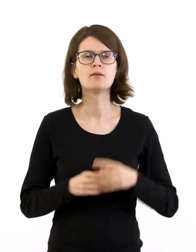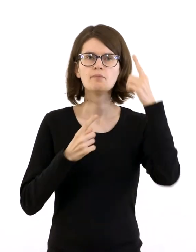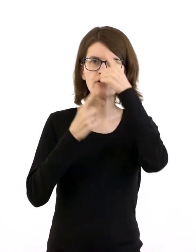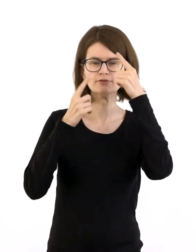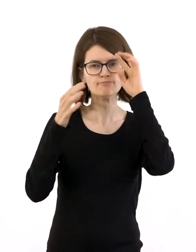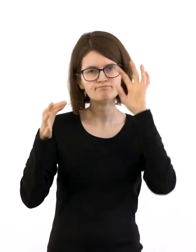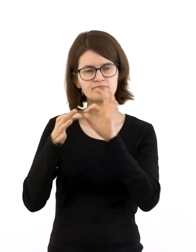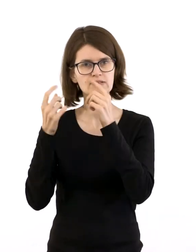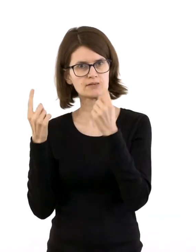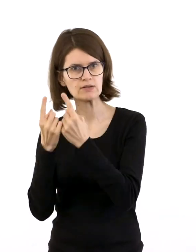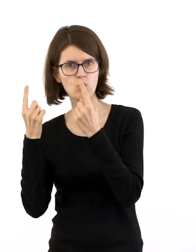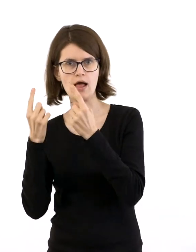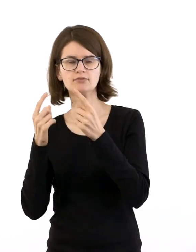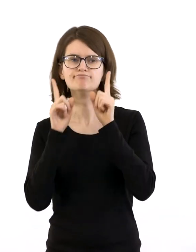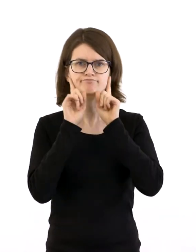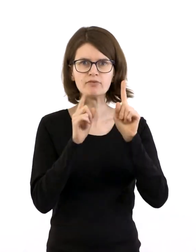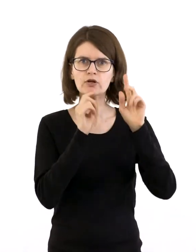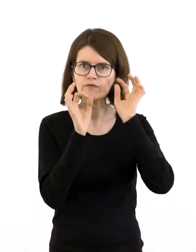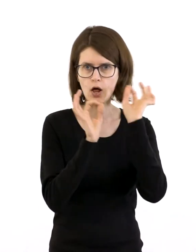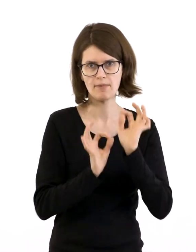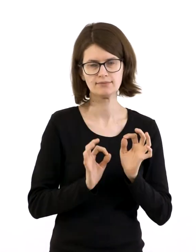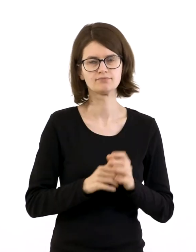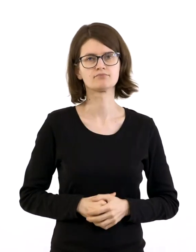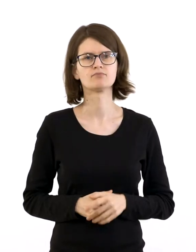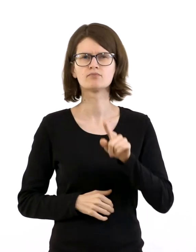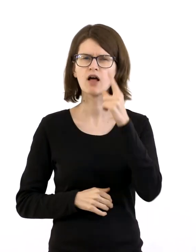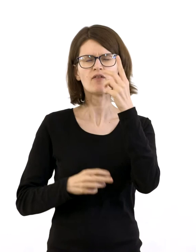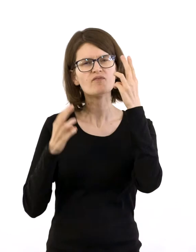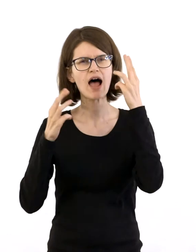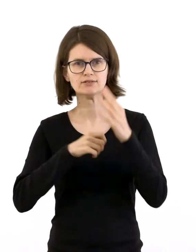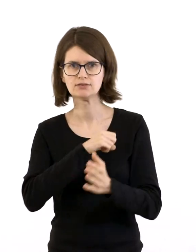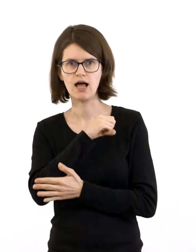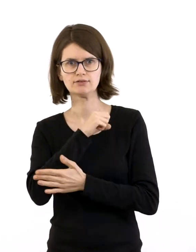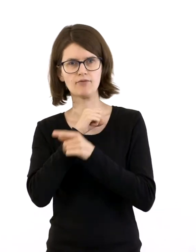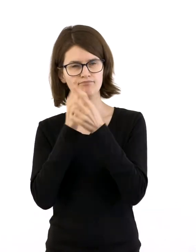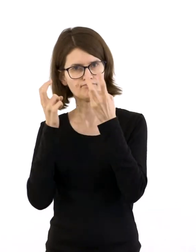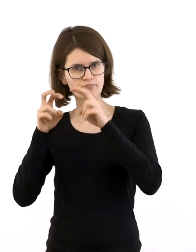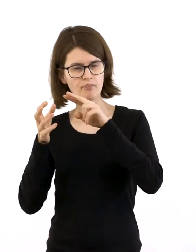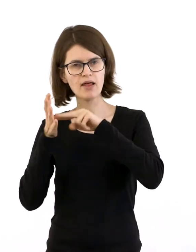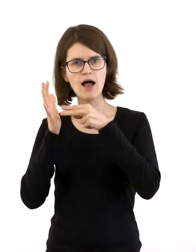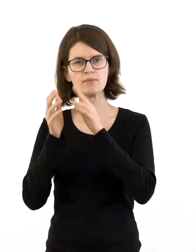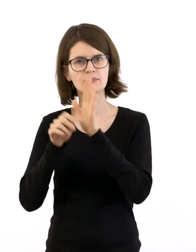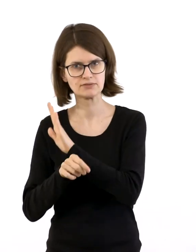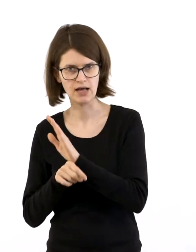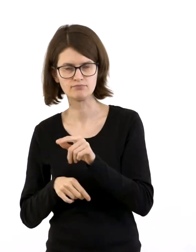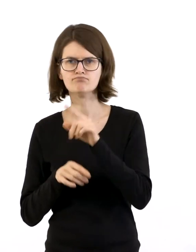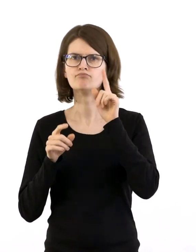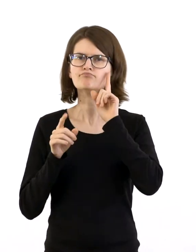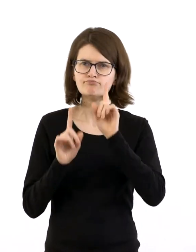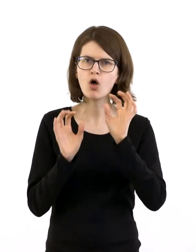Rzetelność założeń i wiarygodność danych – jest to jedna z ważniejszych zasad tworzenia biznesplanu.